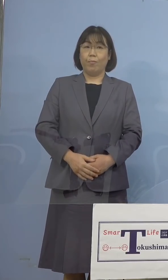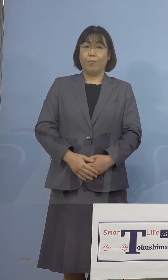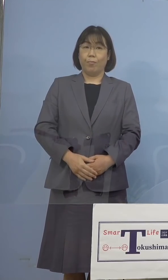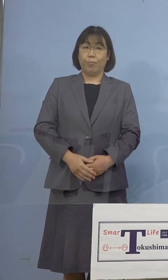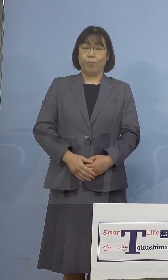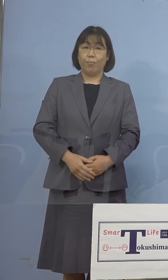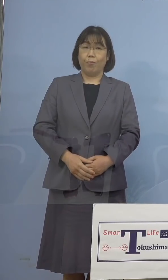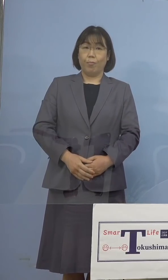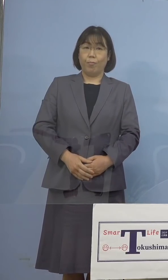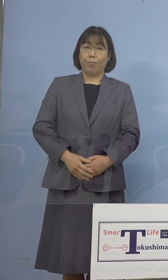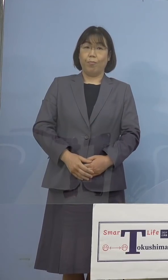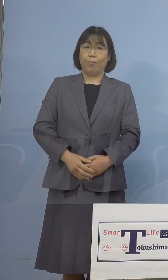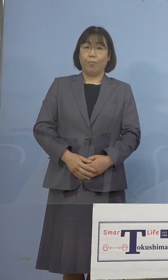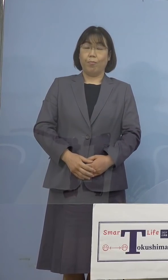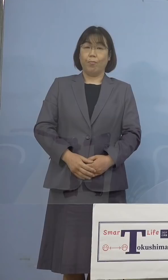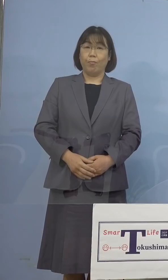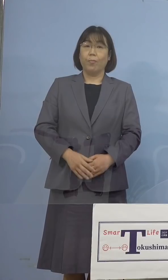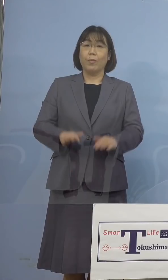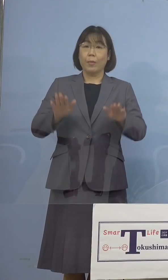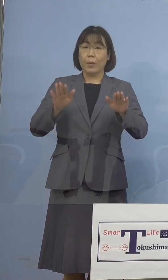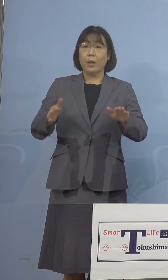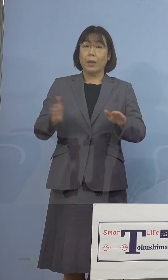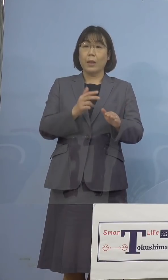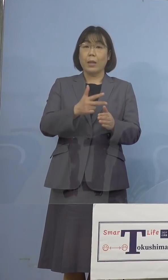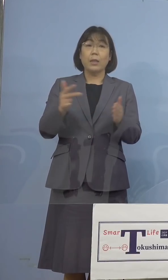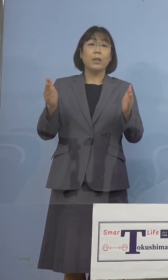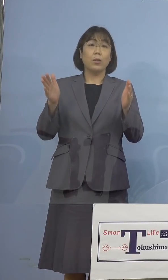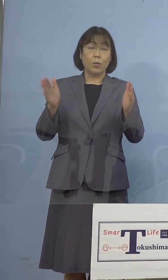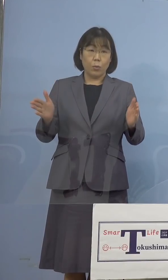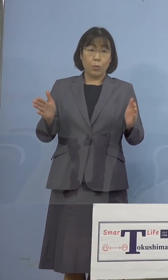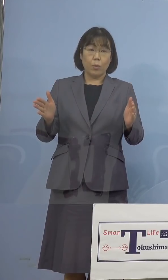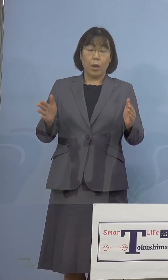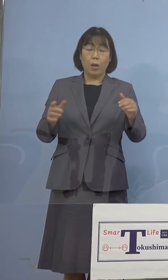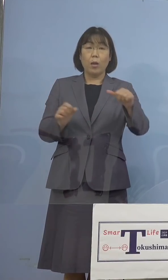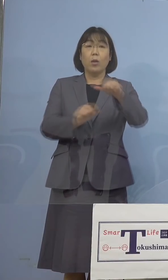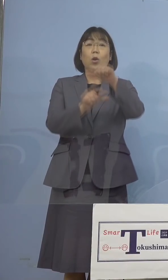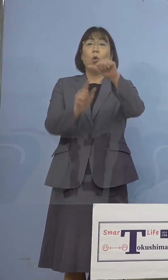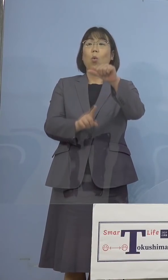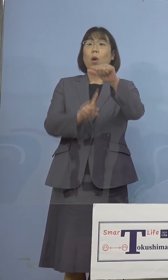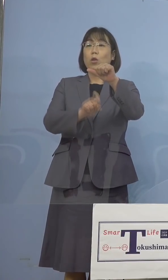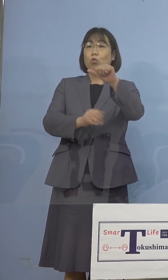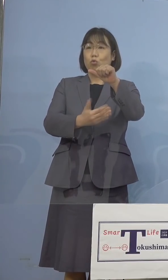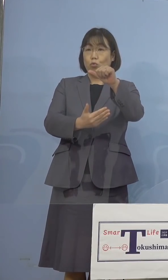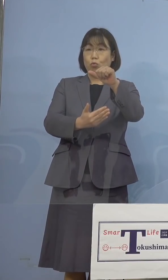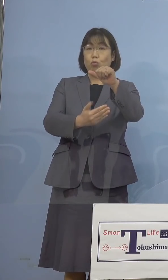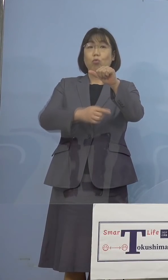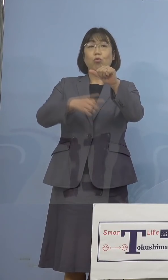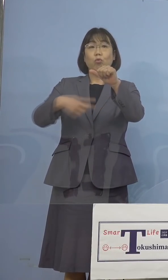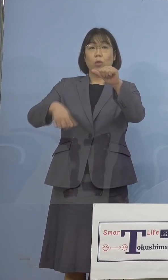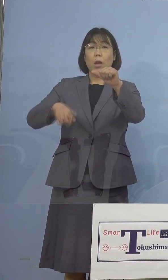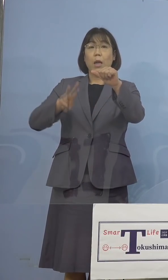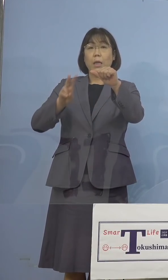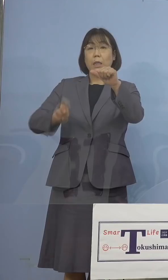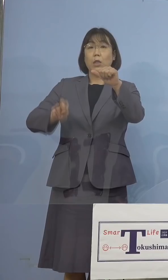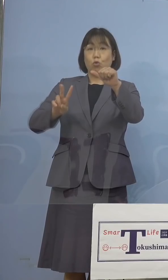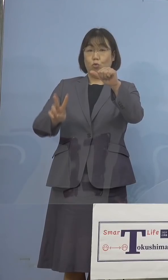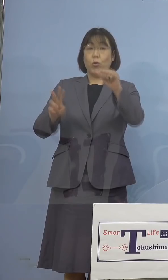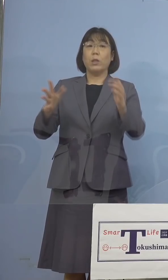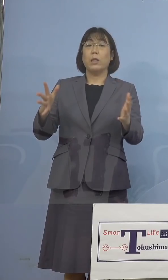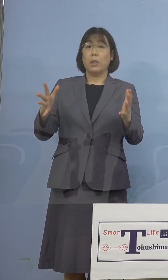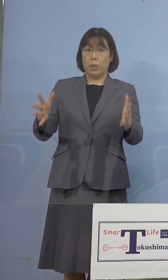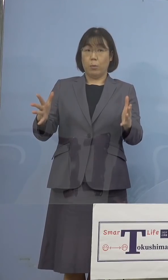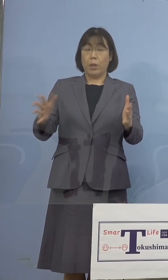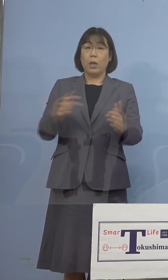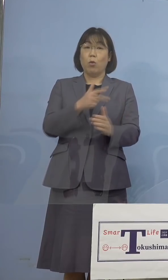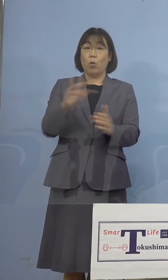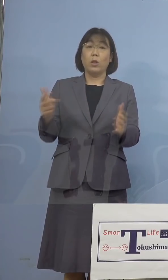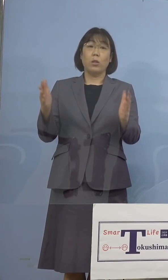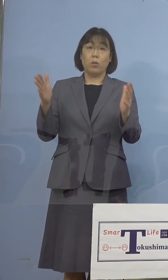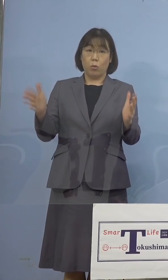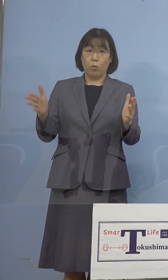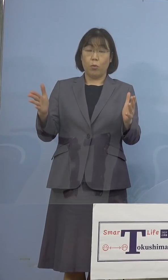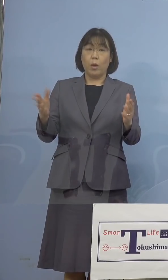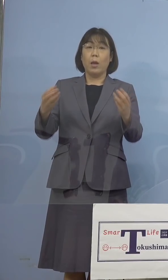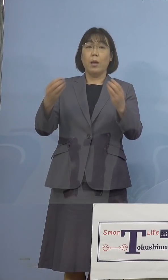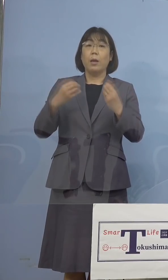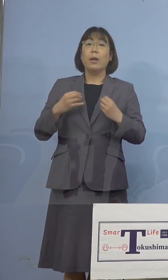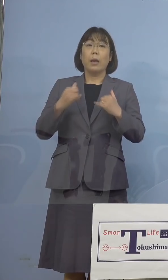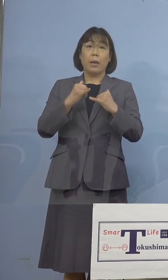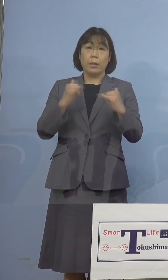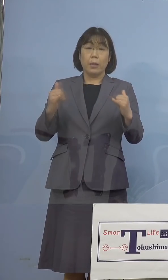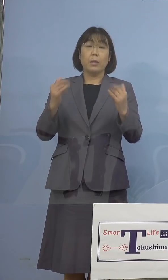まず直近1週間、これは5月19日から 5月25日までの1週間、新規報告者数